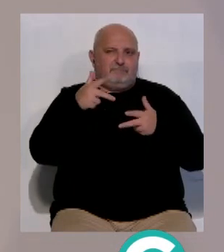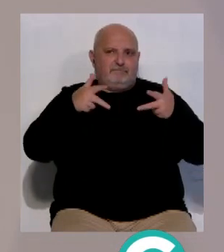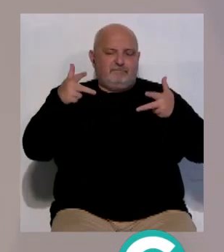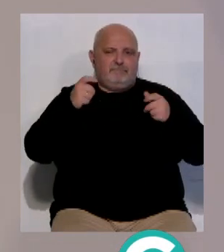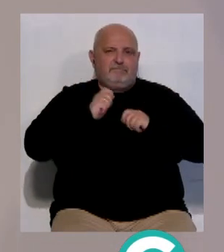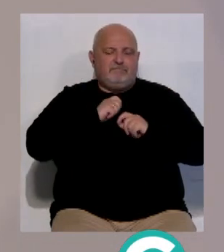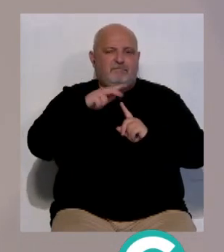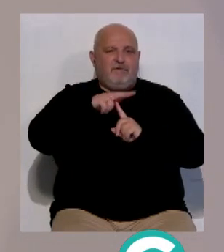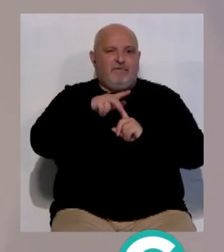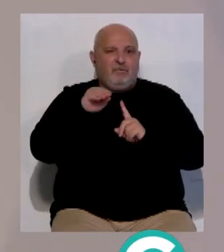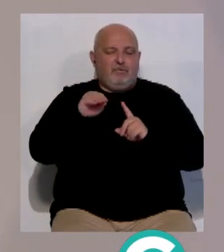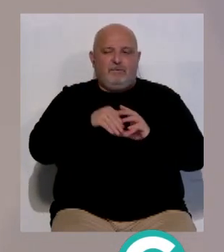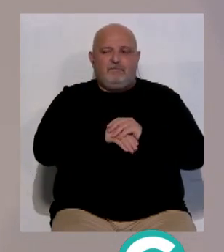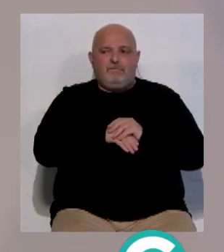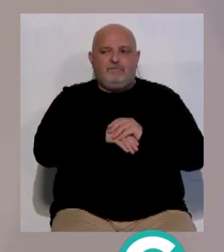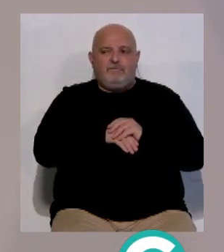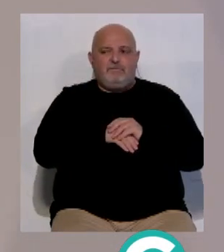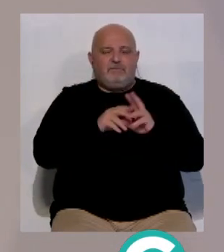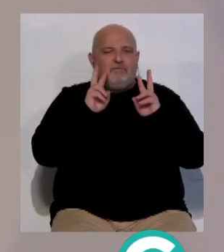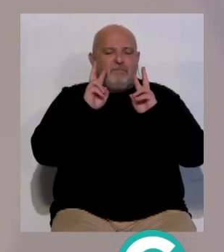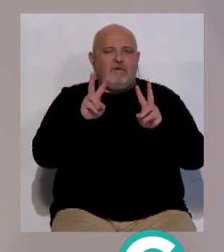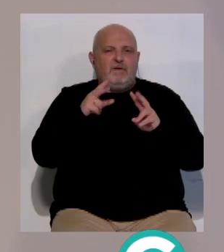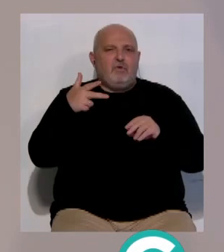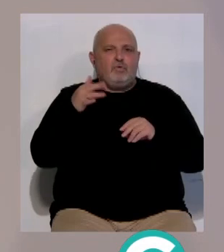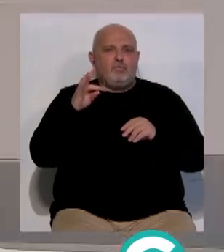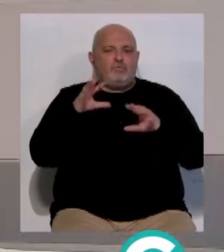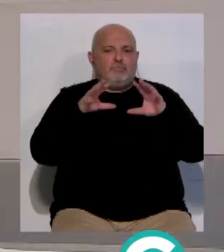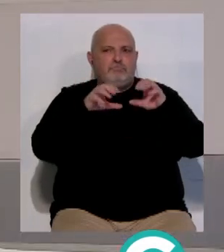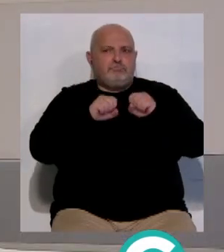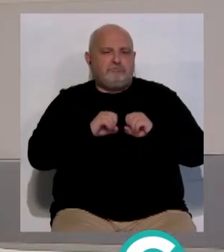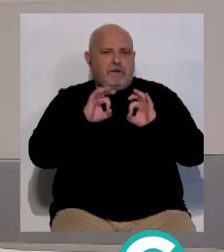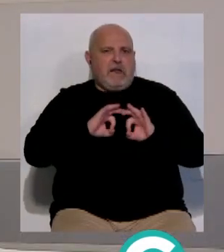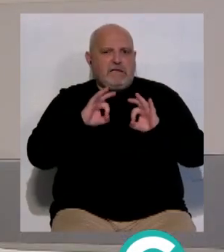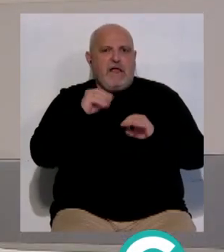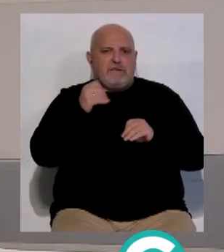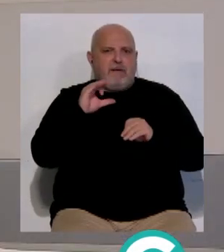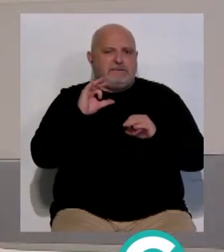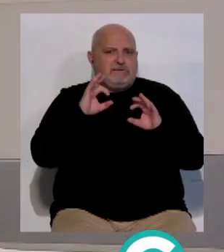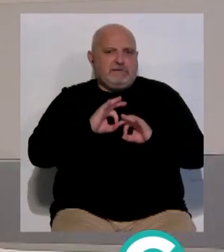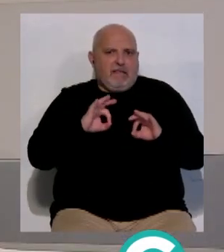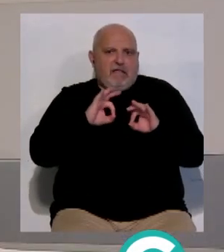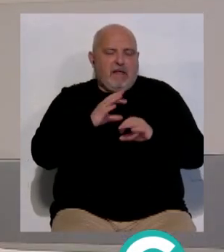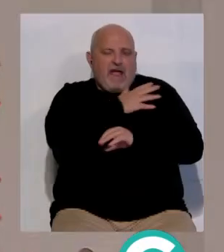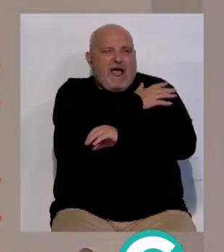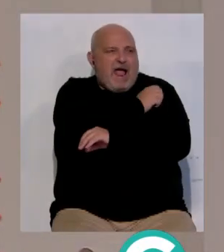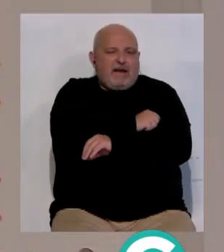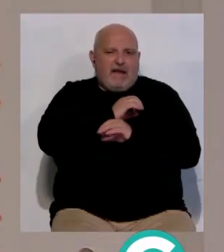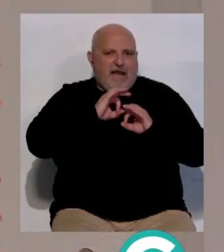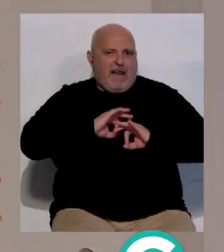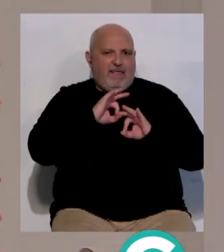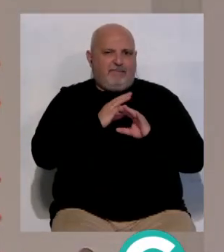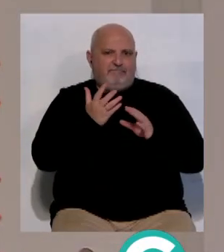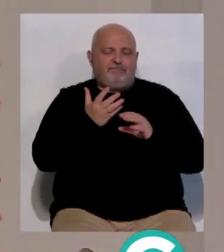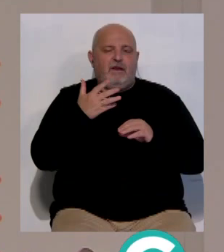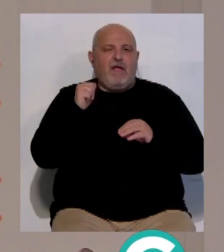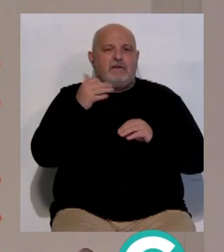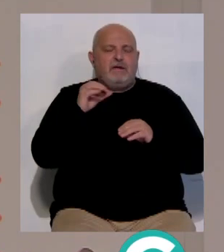la señal de televisión yo no veo que chus agarre a a yagu aspa vale yuasa tiene que tener en su casa